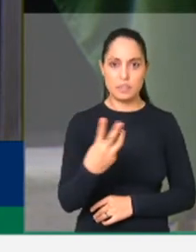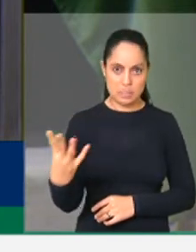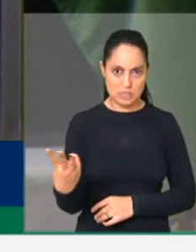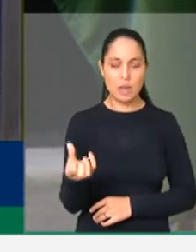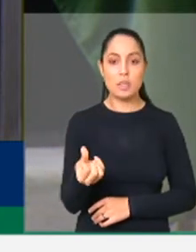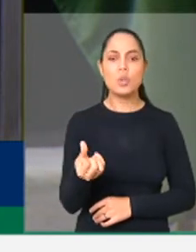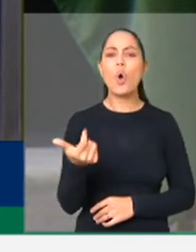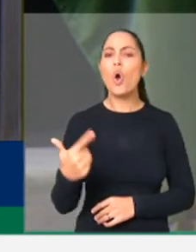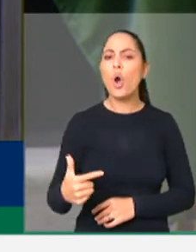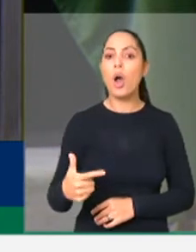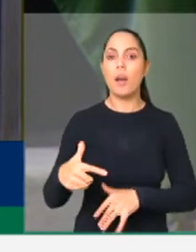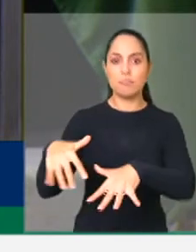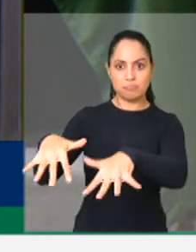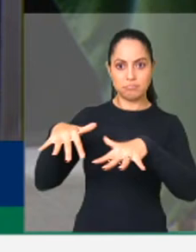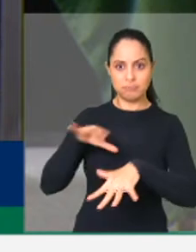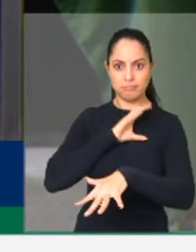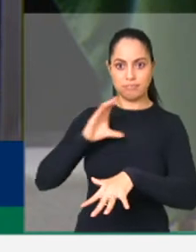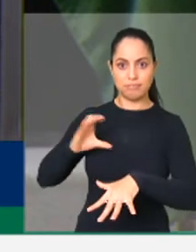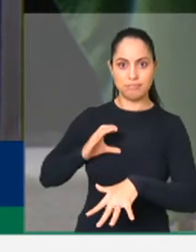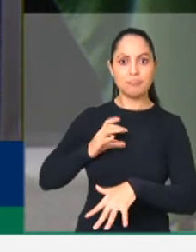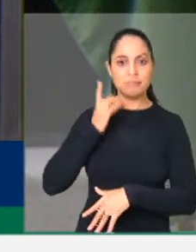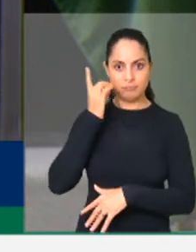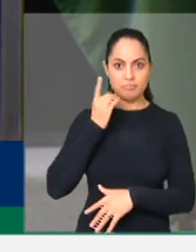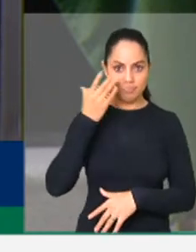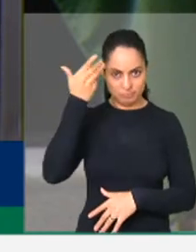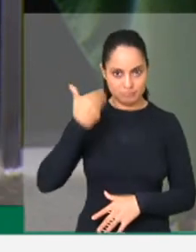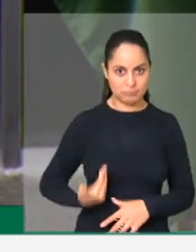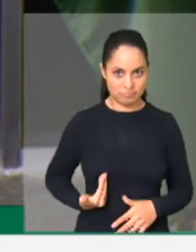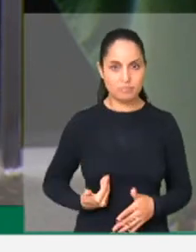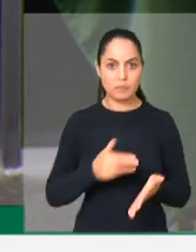QUE NÓS TEMOS. E A OBRIGAÇÃO NOSSA COMO POLÍTICOS RESPONSÁVEIS PELO DESENVOLVIMENTO ECONÔMICO E